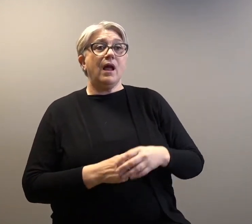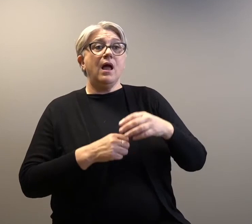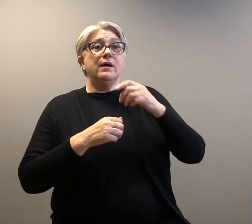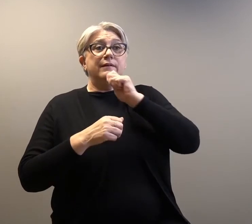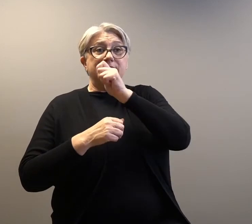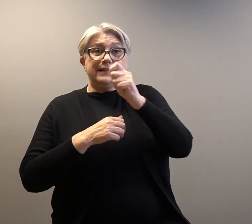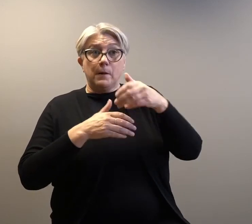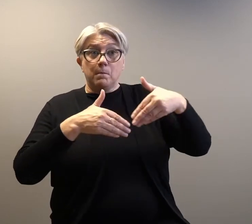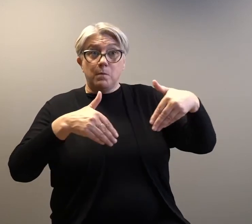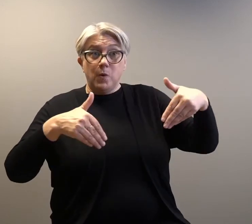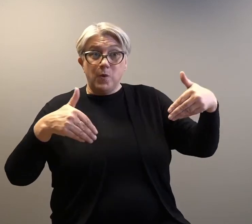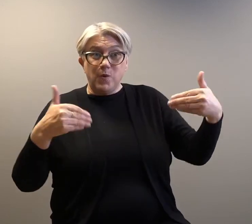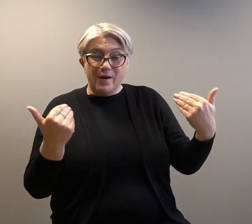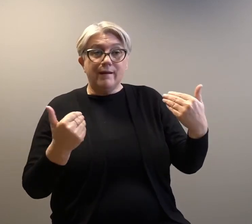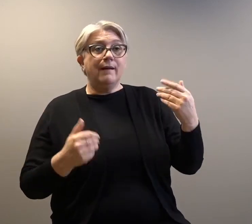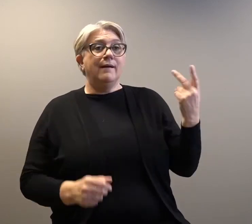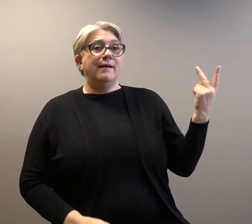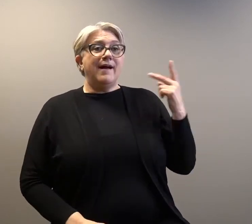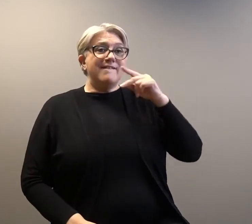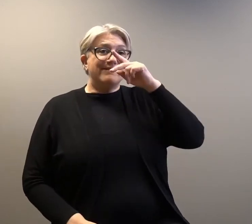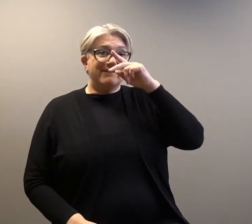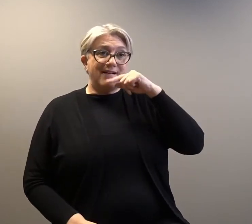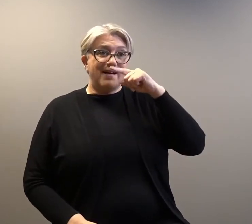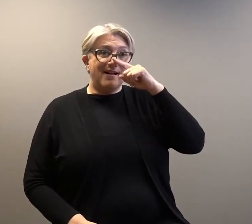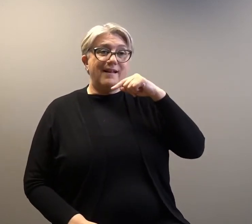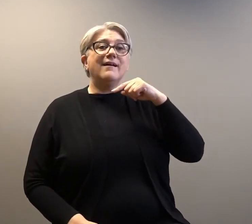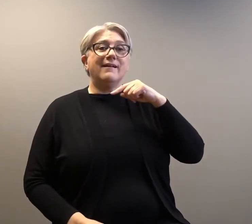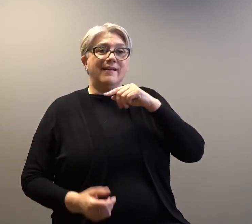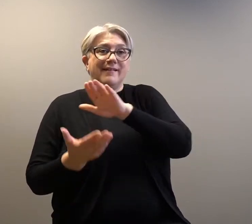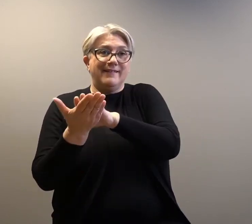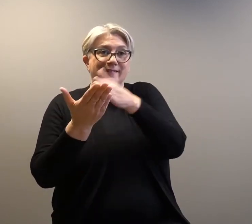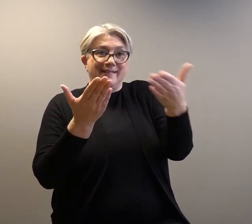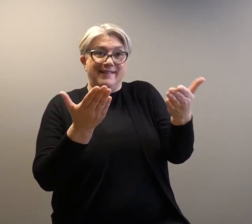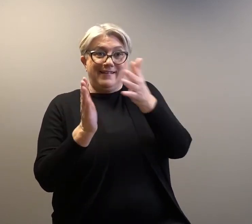Eftir viðtölin þýddum við Valgerður Stefánsdóttir